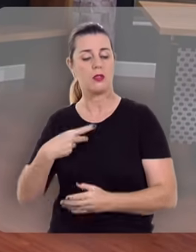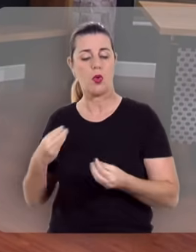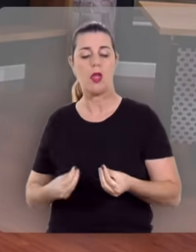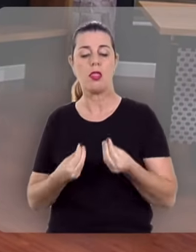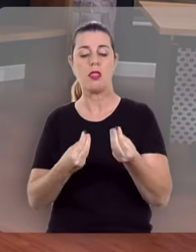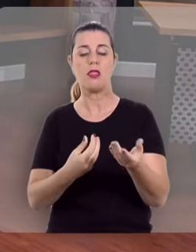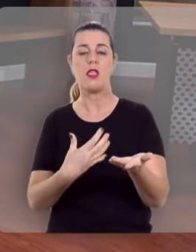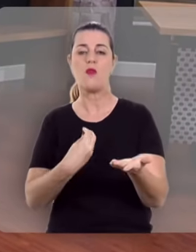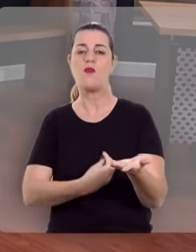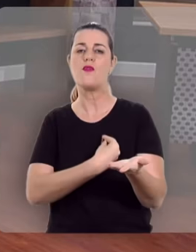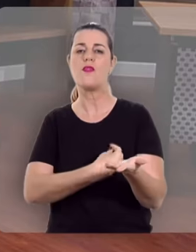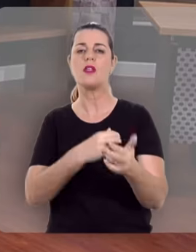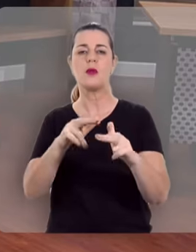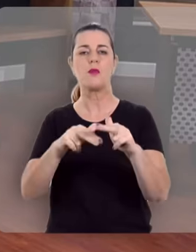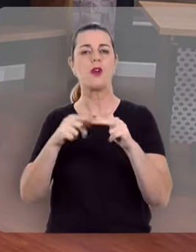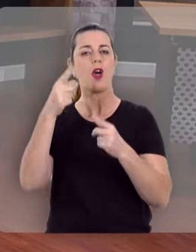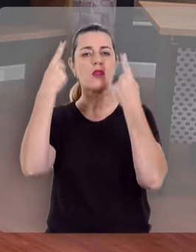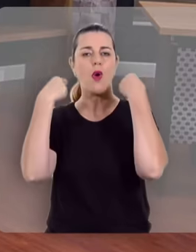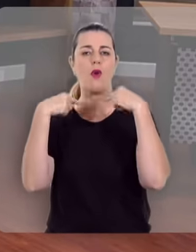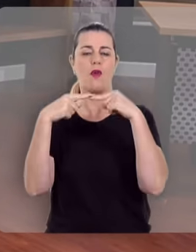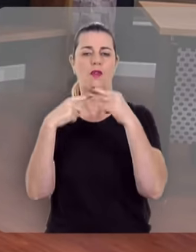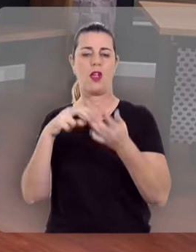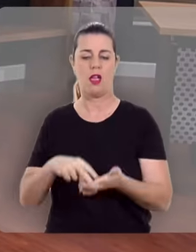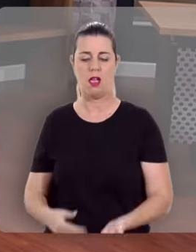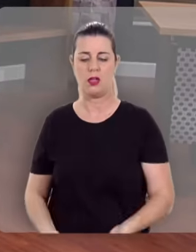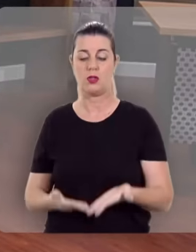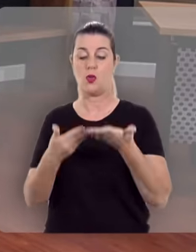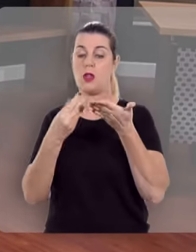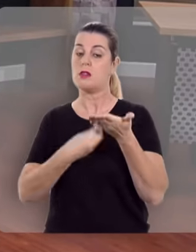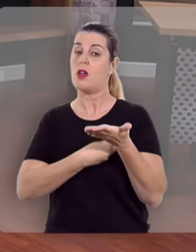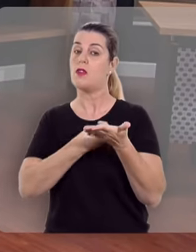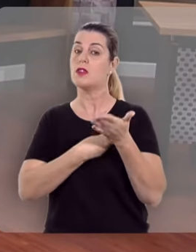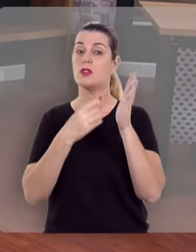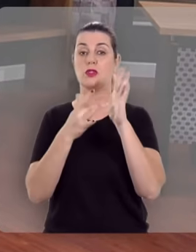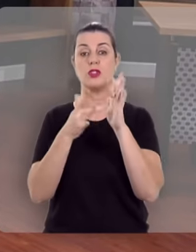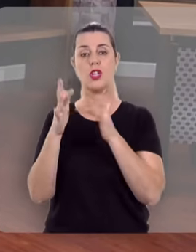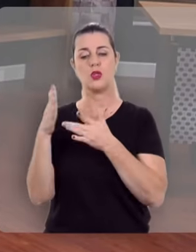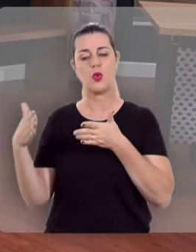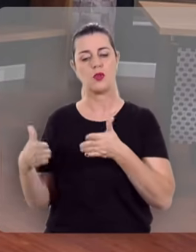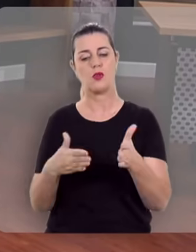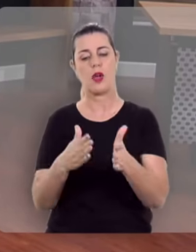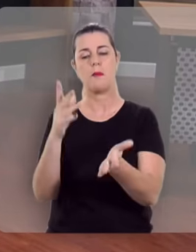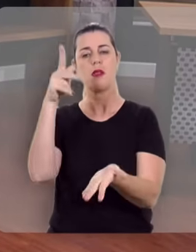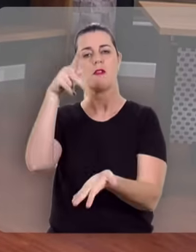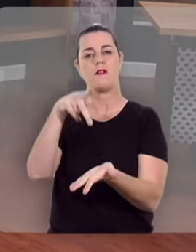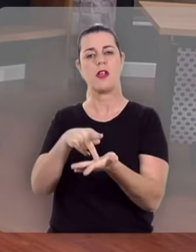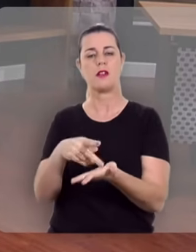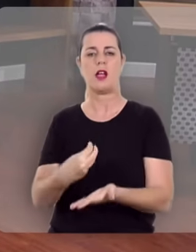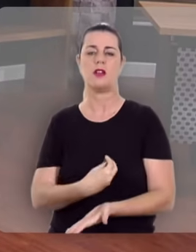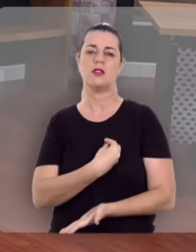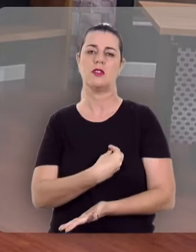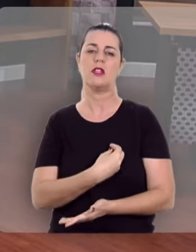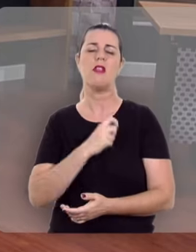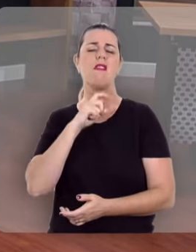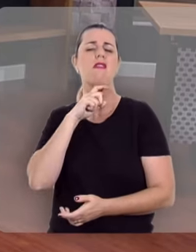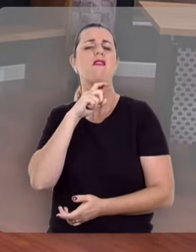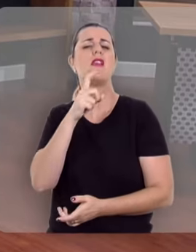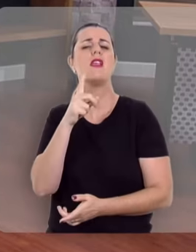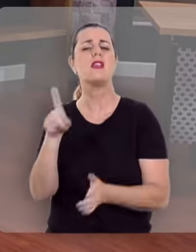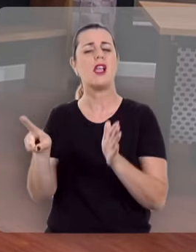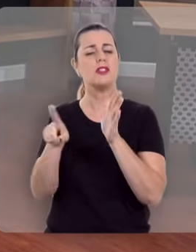pelas ovelhas ele é a ressurreição EA vida ele é o caminho EA verdade EA vida ninguém pode ir